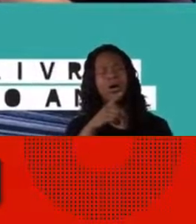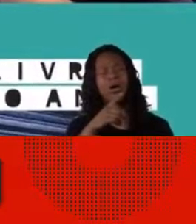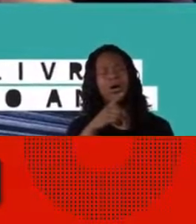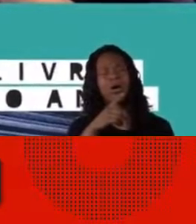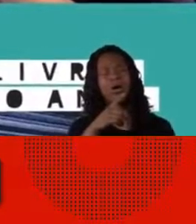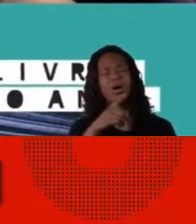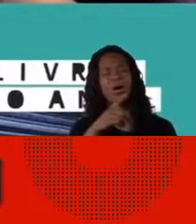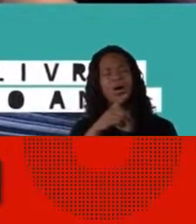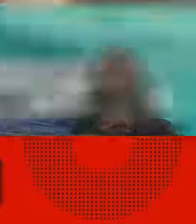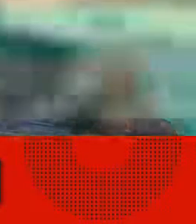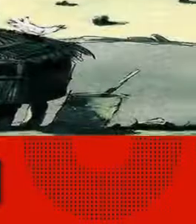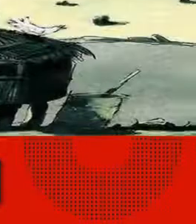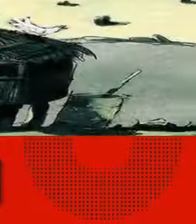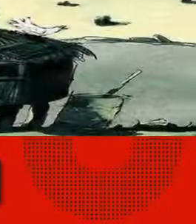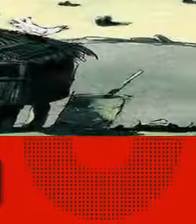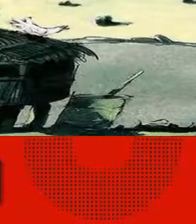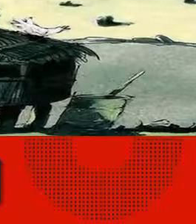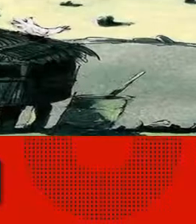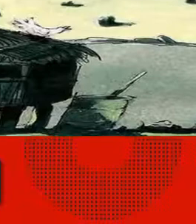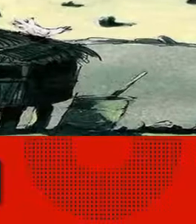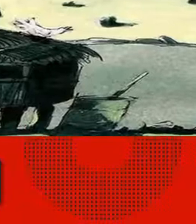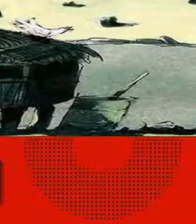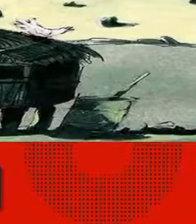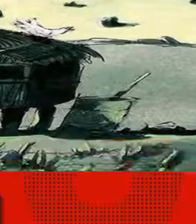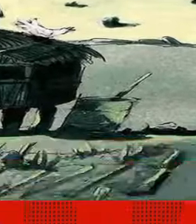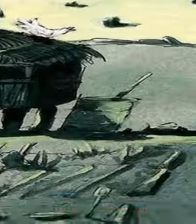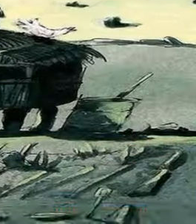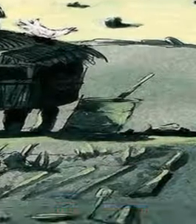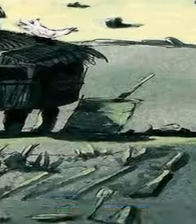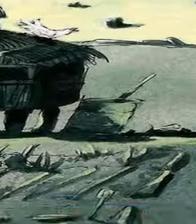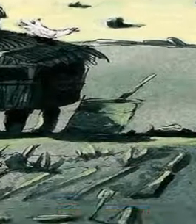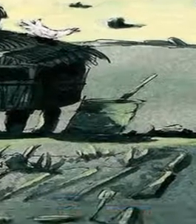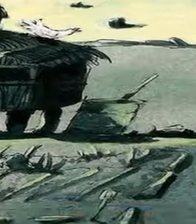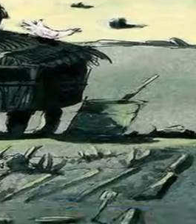o júri foi indicado pelo Conselho Curador do Prêmio, composto por Marcos Marcionilo,